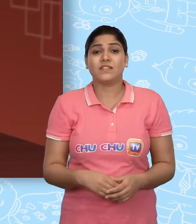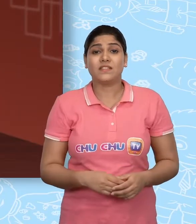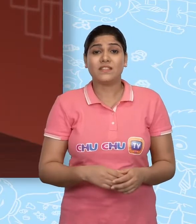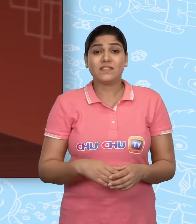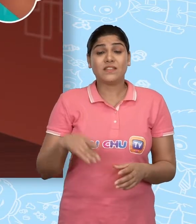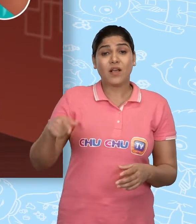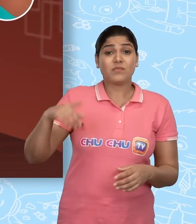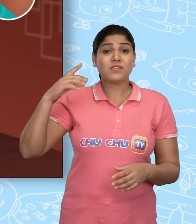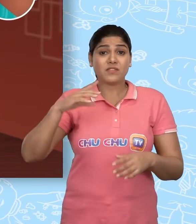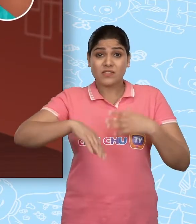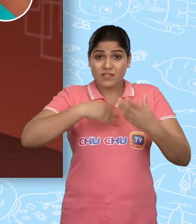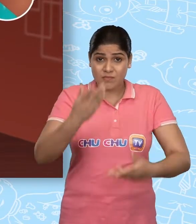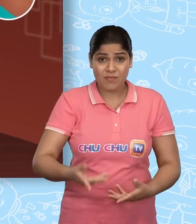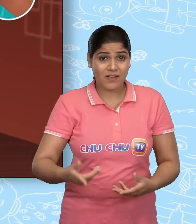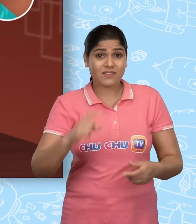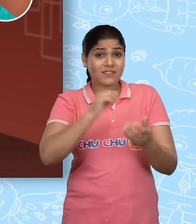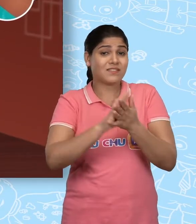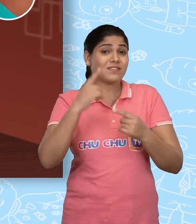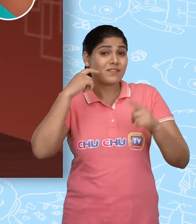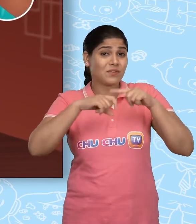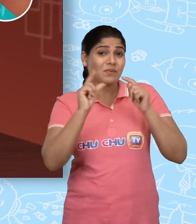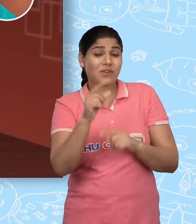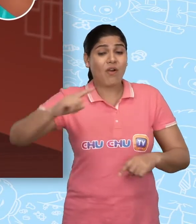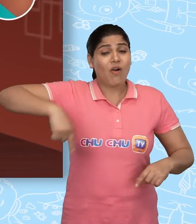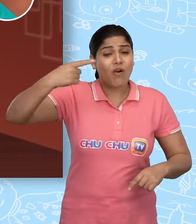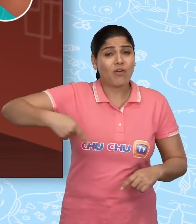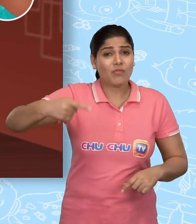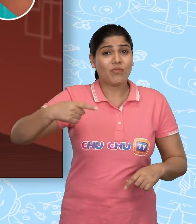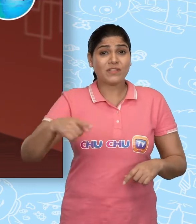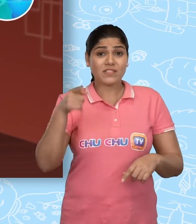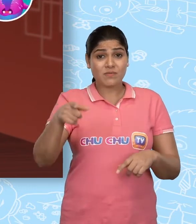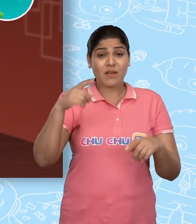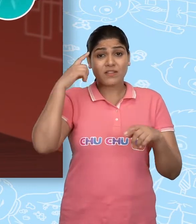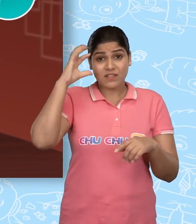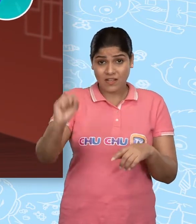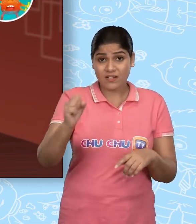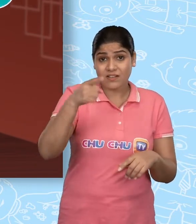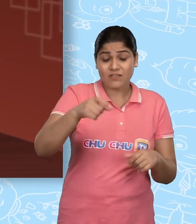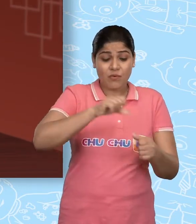तब से Chiku ने हमेशा इस बात का ध्यान रखा की वो अपने हाथ अच्छे से धोया करे